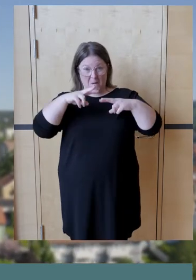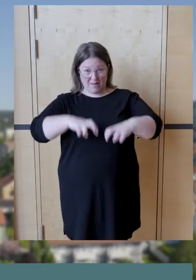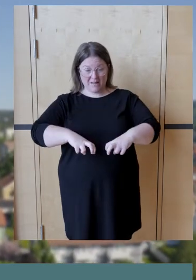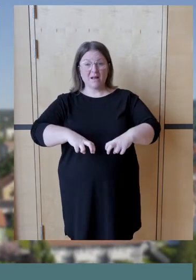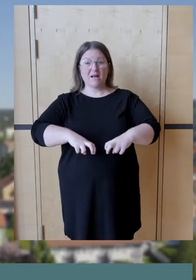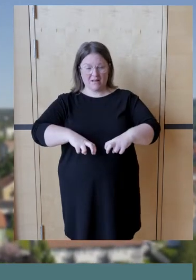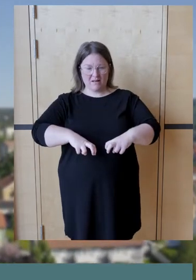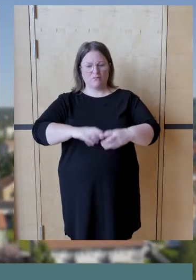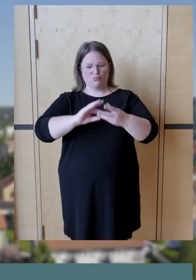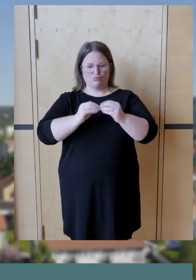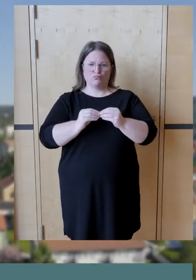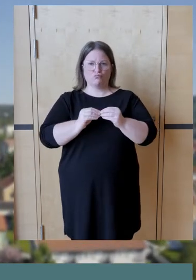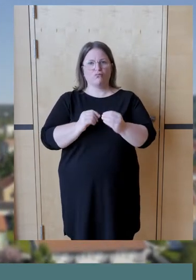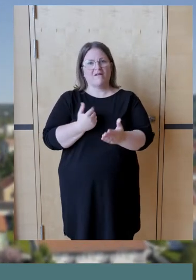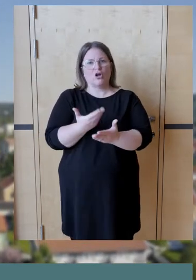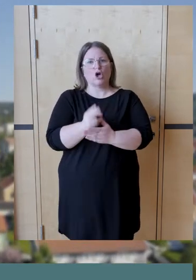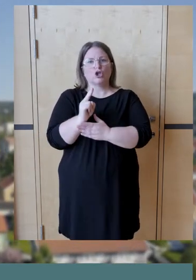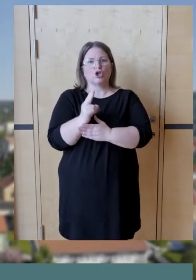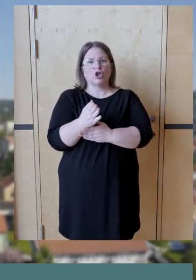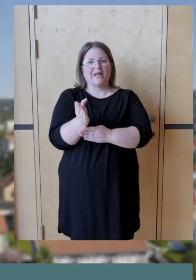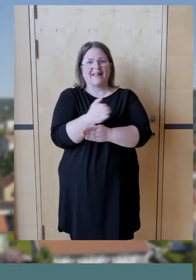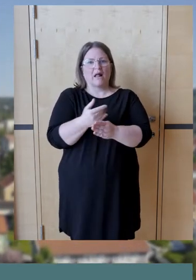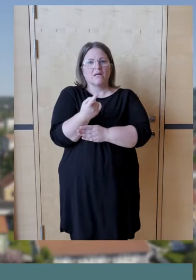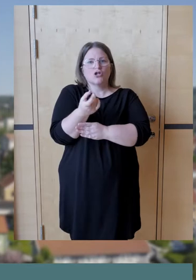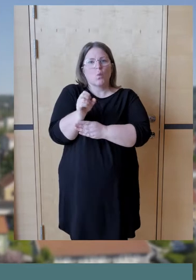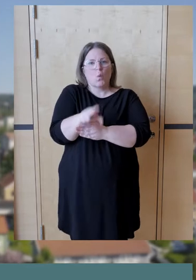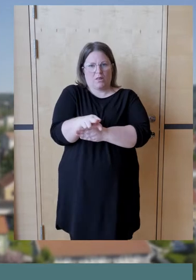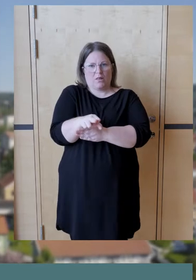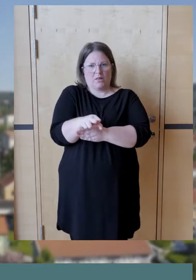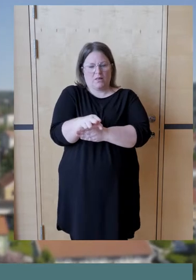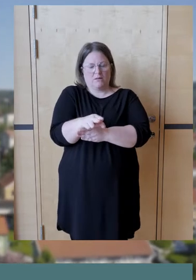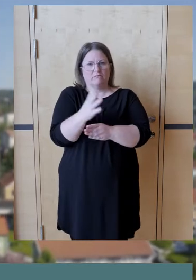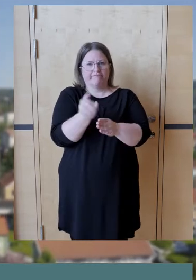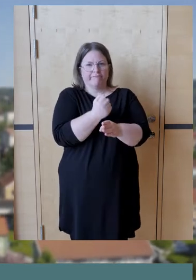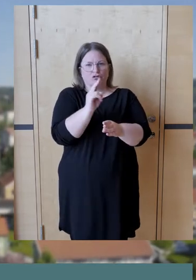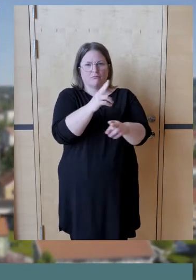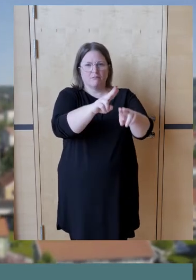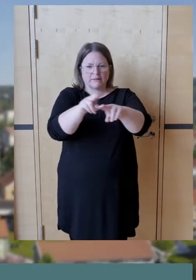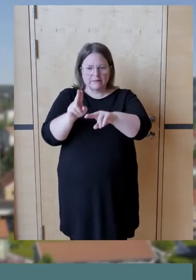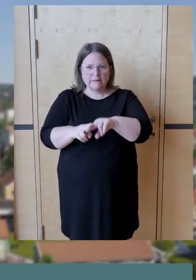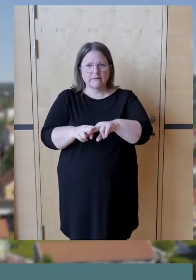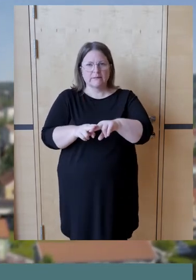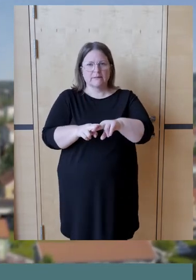Förslag på ny zonindelning Nya taxor Att öka kundnöjdheten